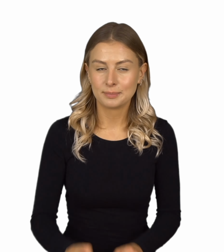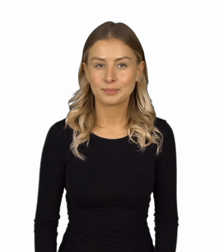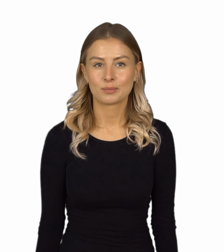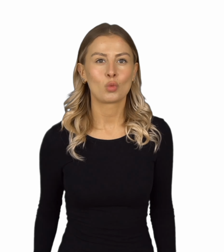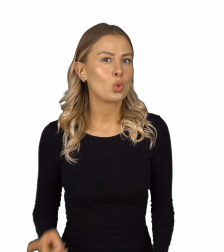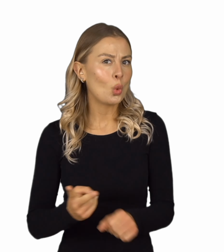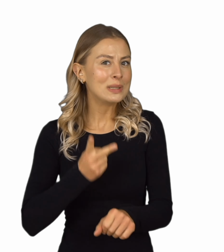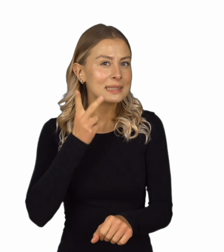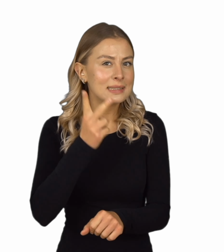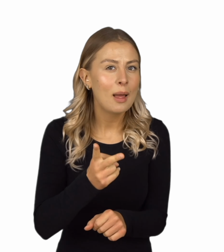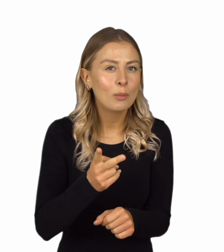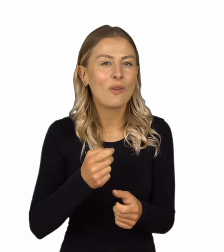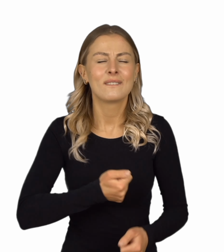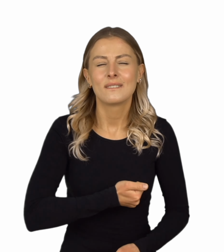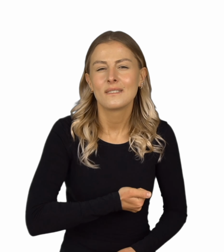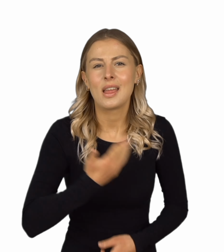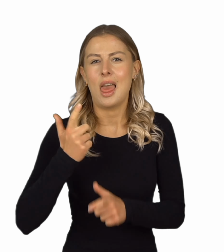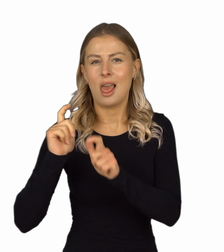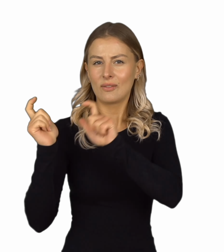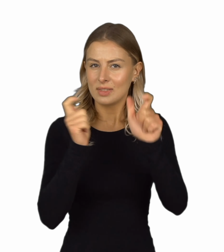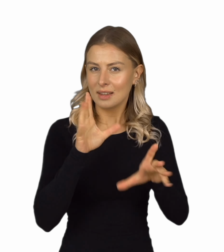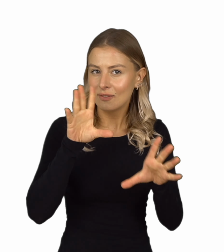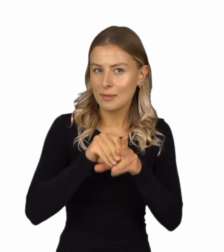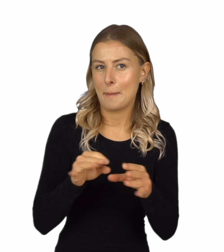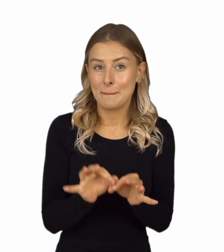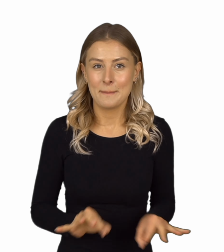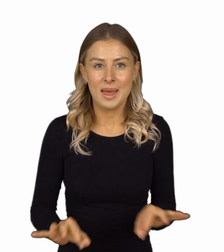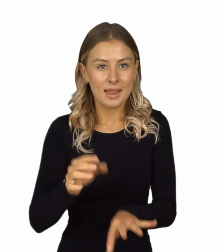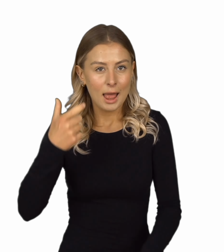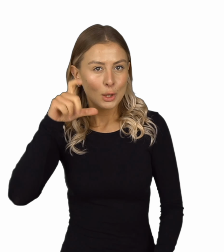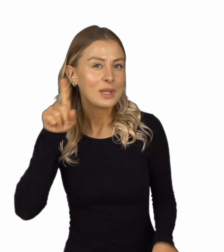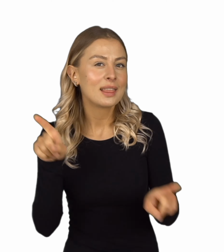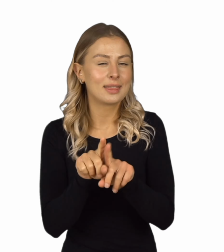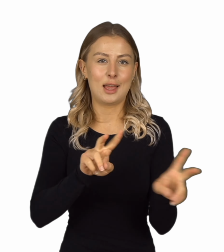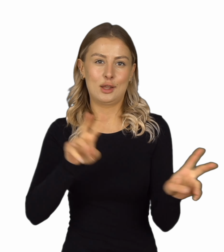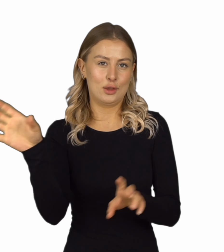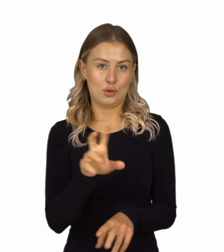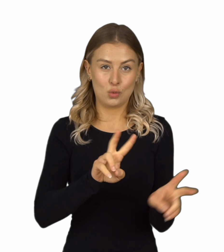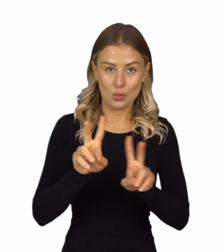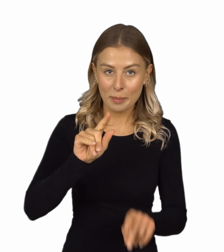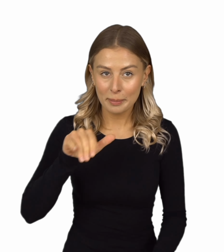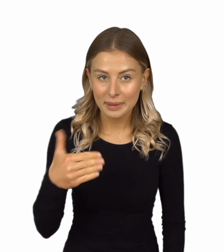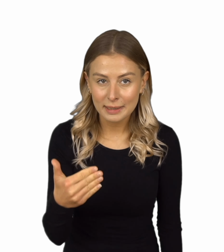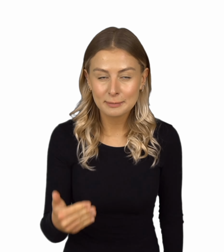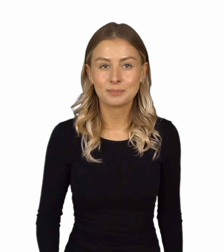Dostępność: większość wydarzeń z pętlą indukcyjna i tłumaczeniem na PJM.